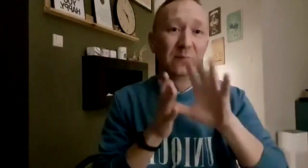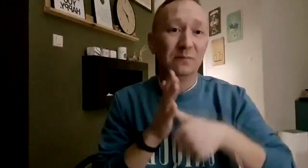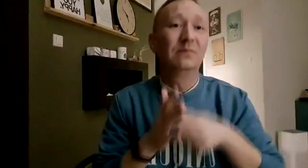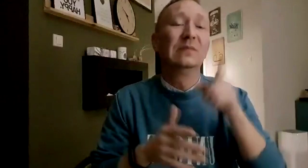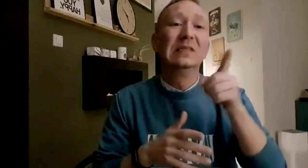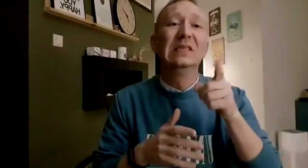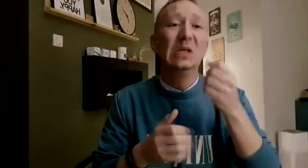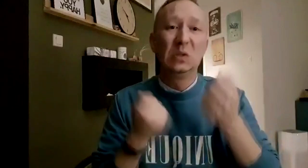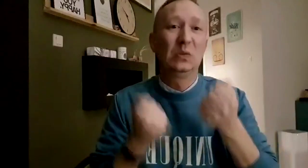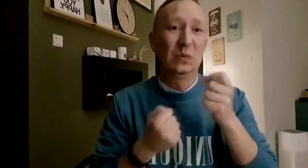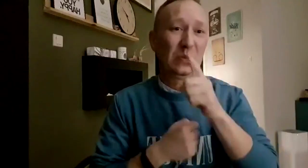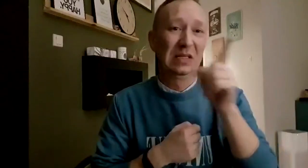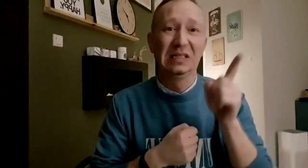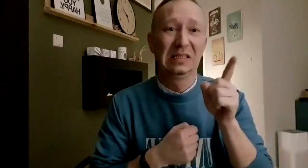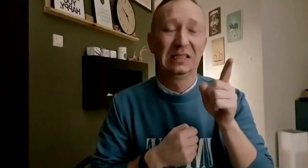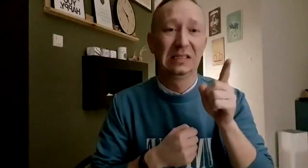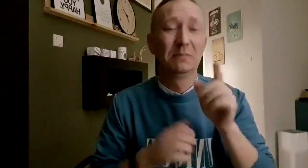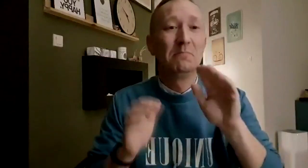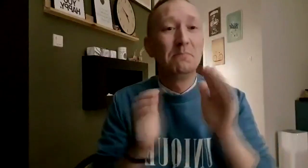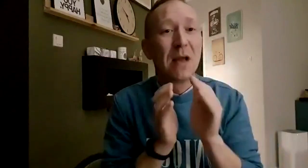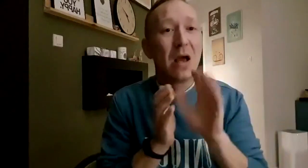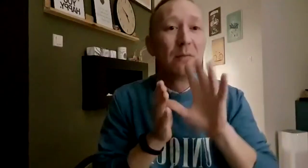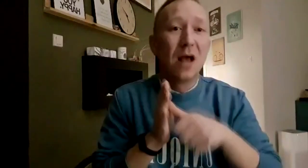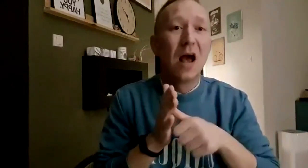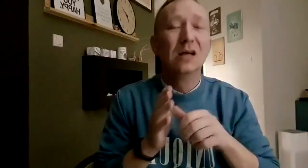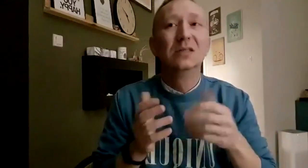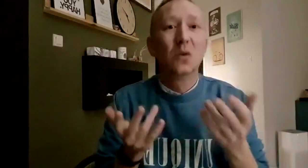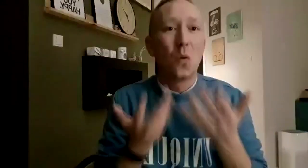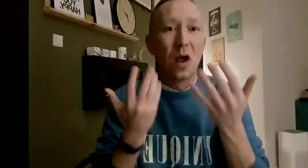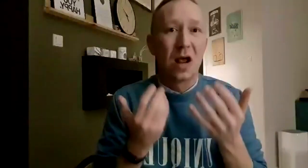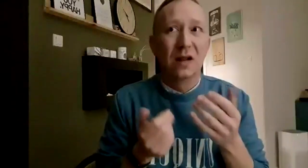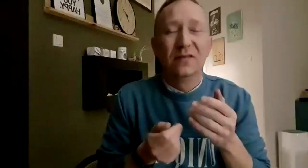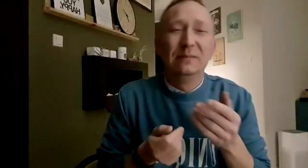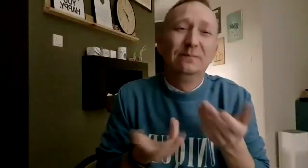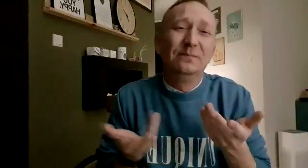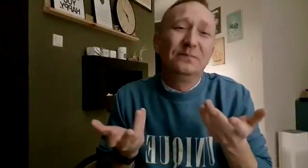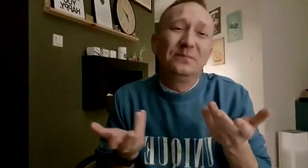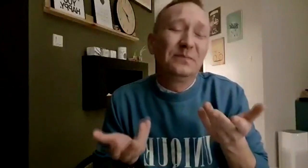Ale mam wrażenie, że w dużych miastach jest trudniej, a w małych jakoś łatwiej.